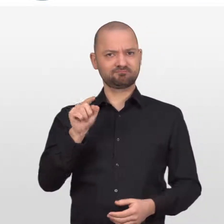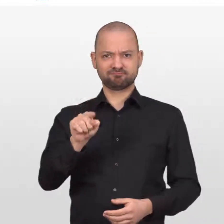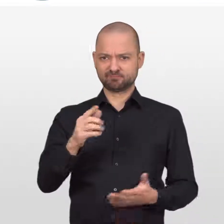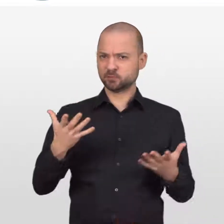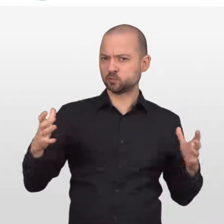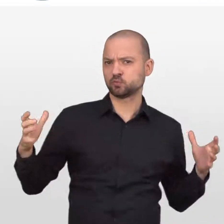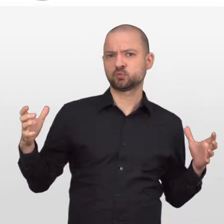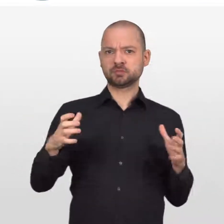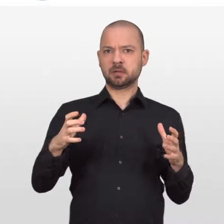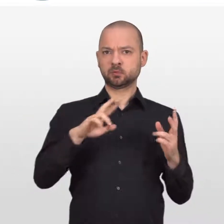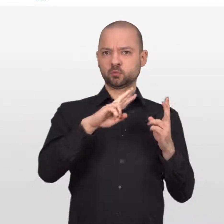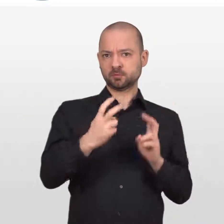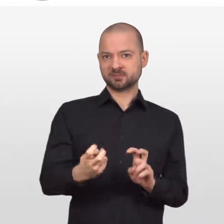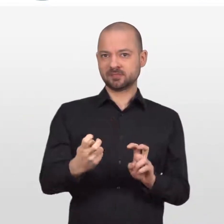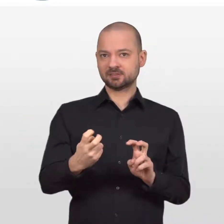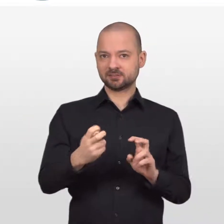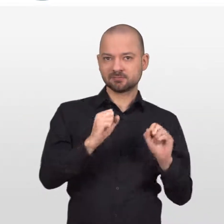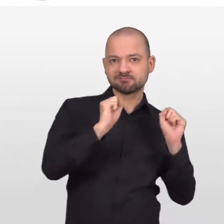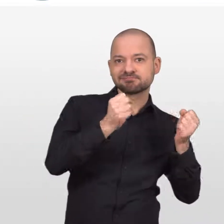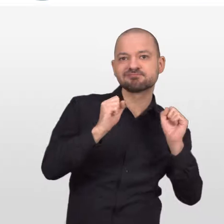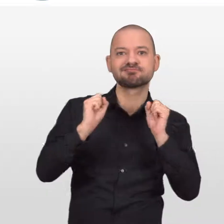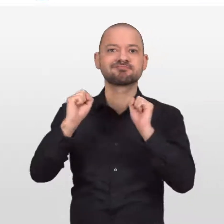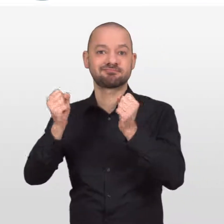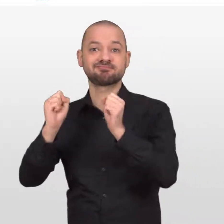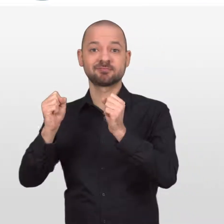wird gemeinsam umgesetzt durch je realizován společně